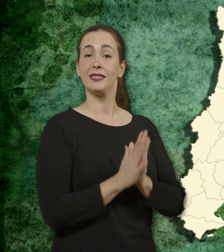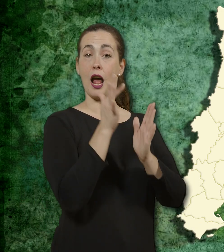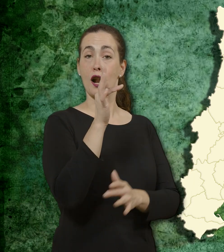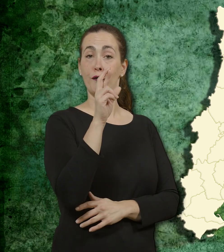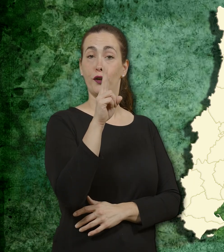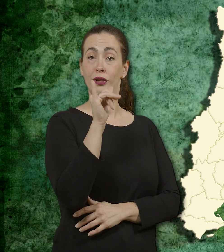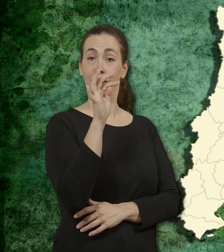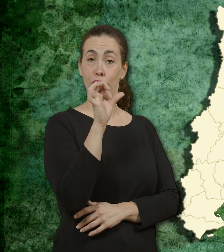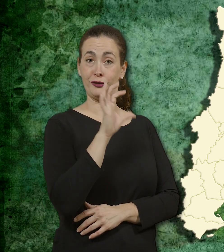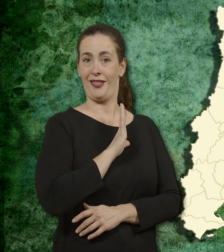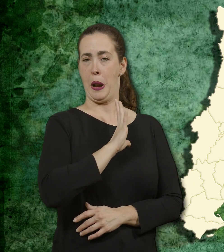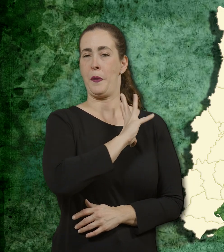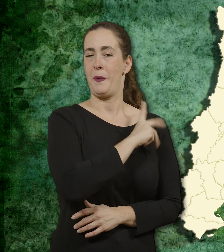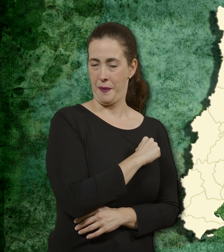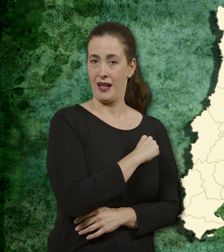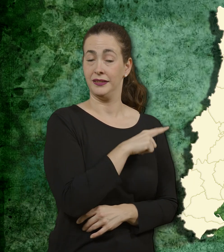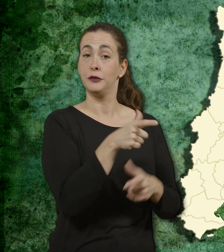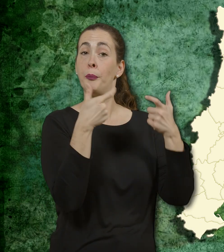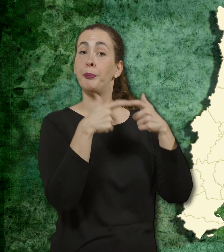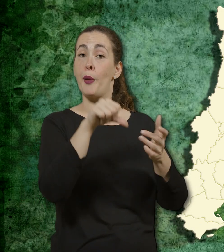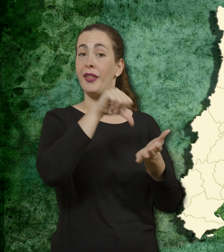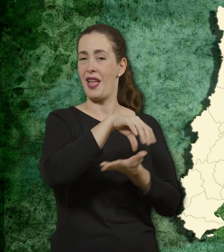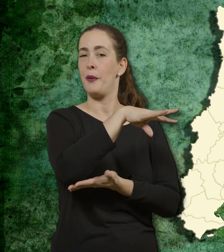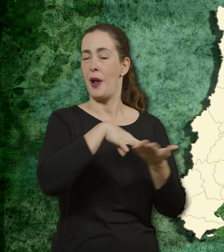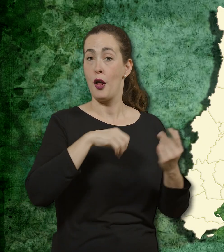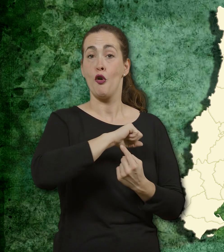SANT FRUITÓS DEL BAGES Província de Barcelona.